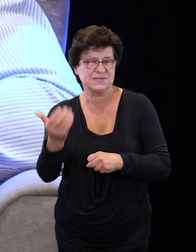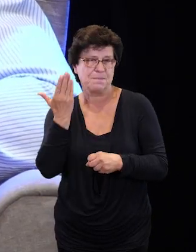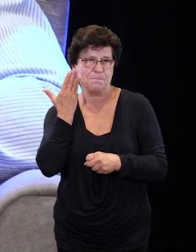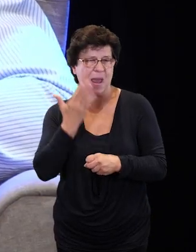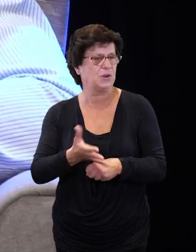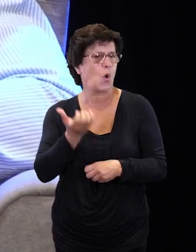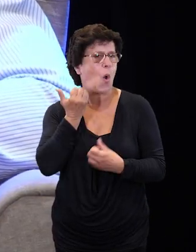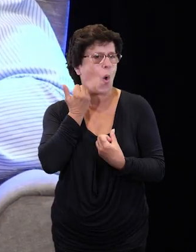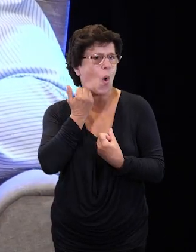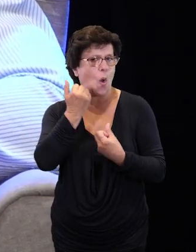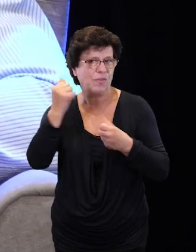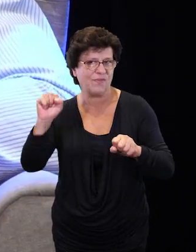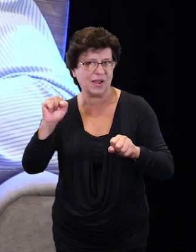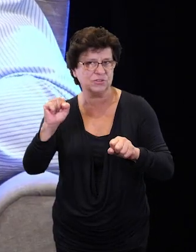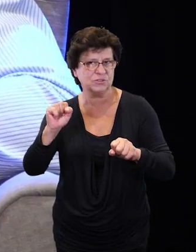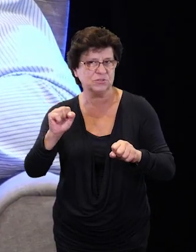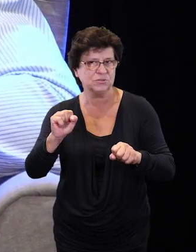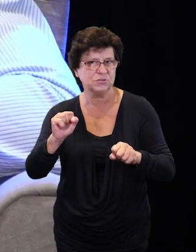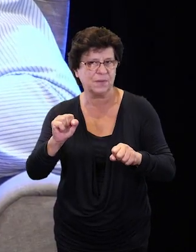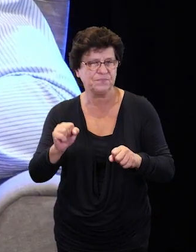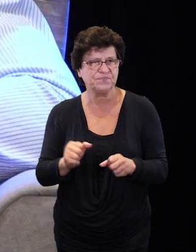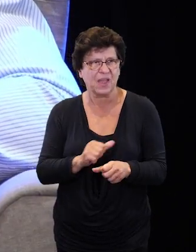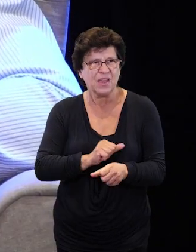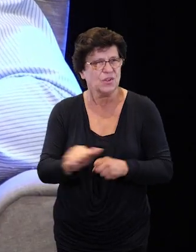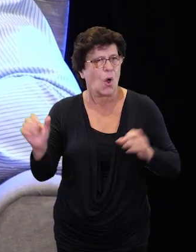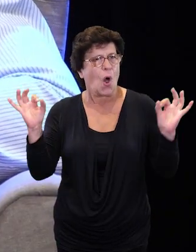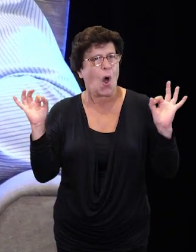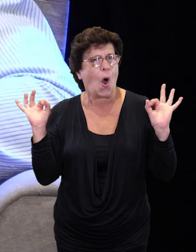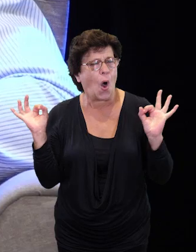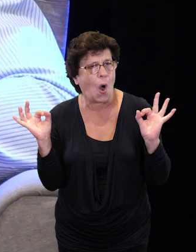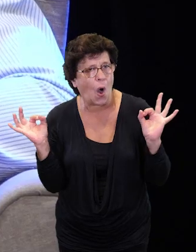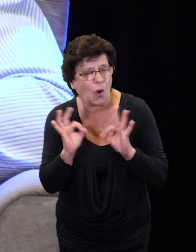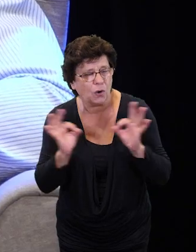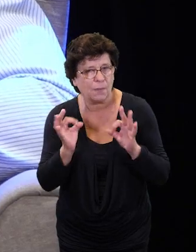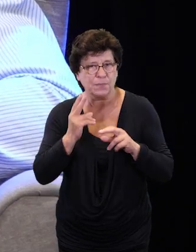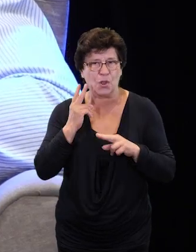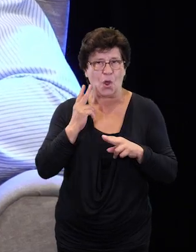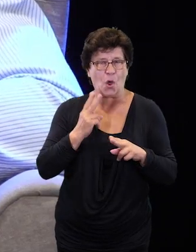Czyli jest straszna diagnoza, pacjent reaguje, jest twardy,